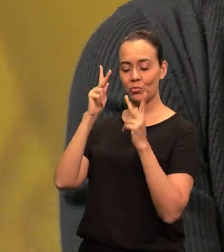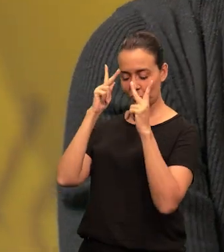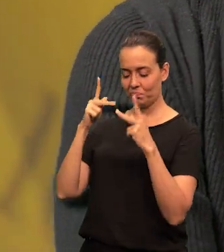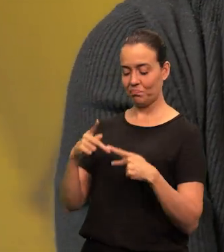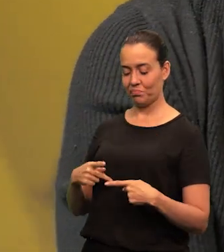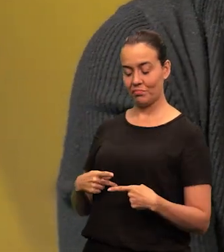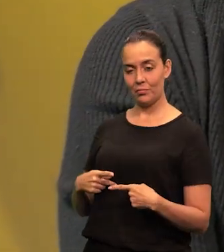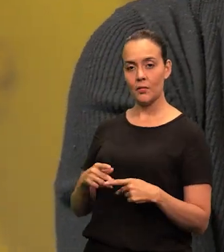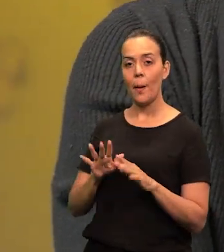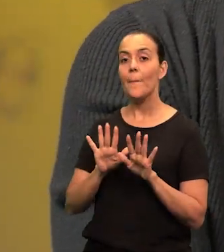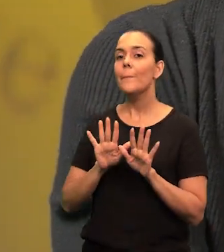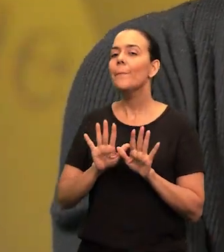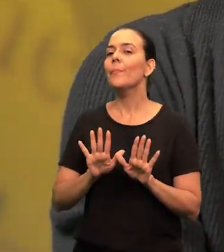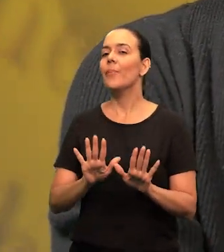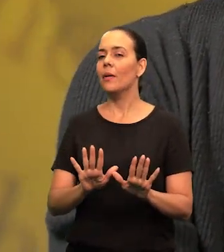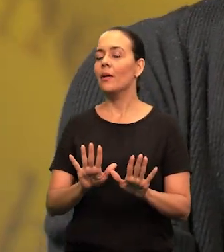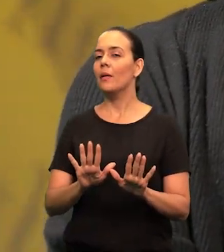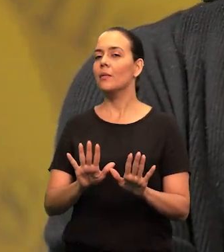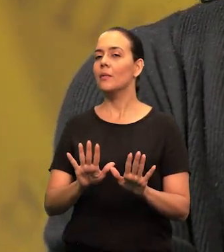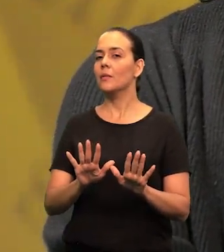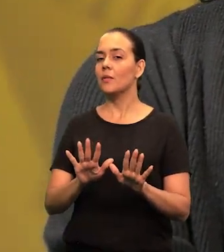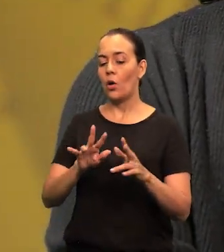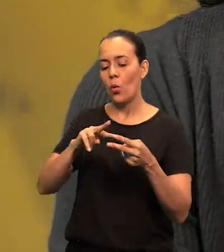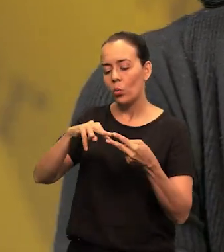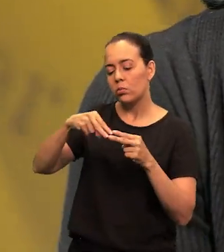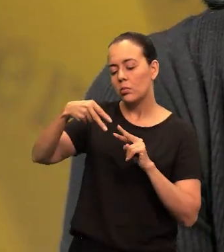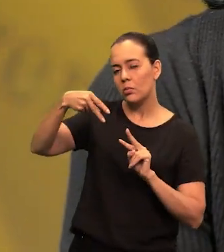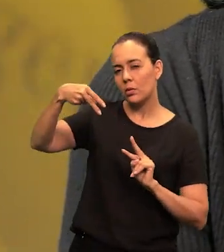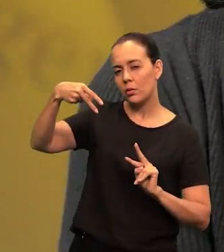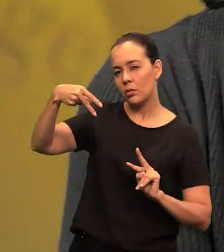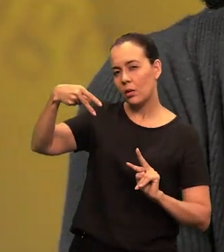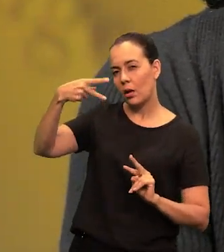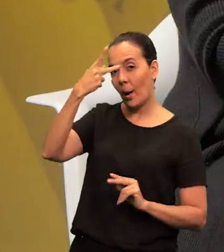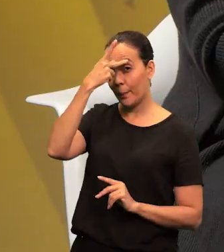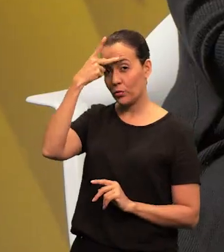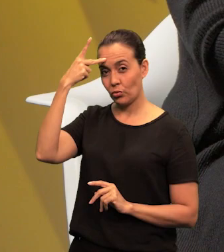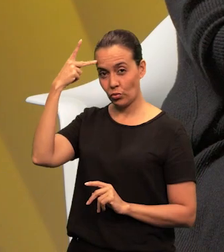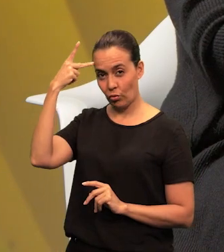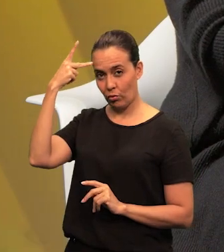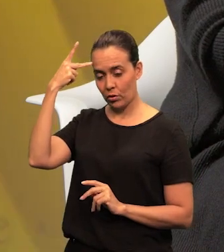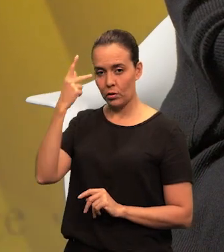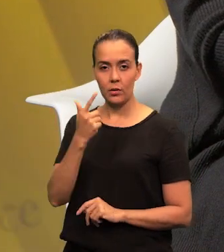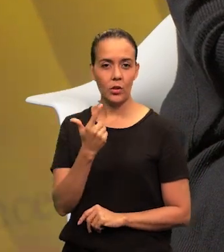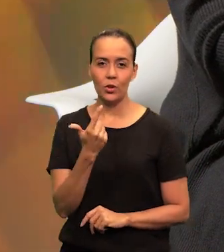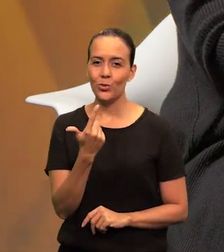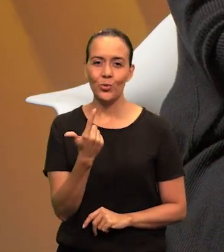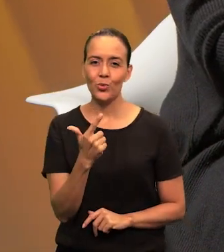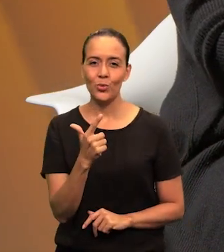Mas o DNA humano não é civilizatório.